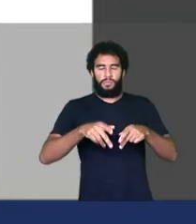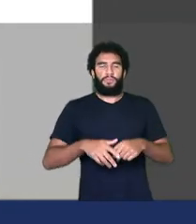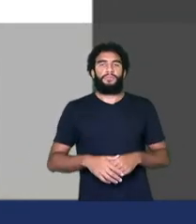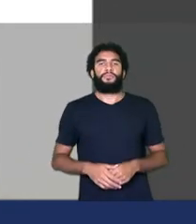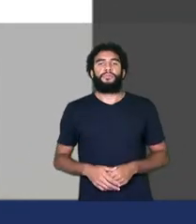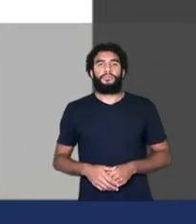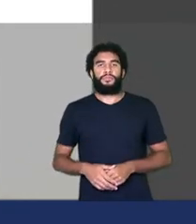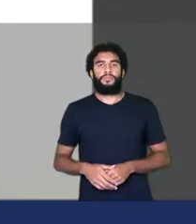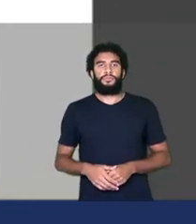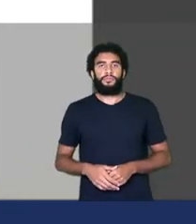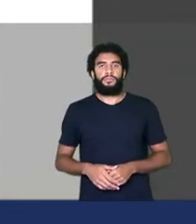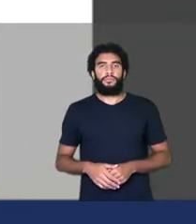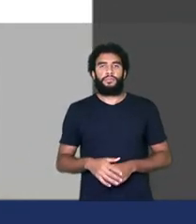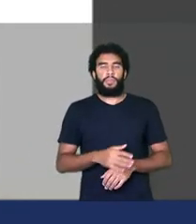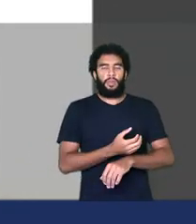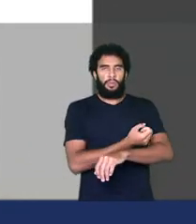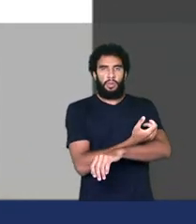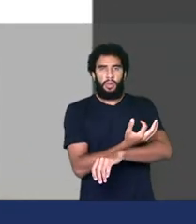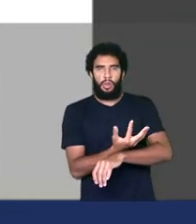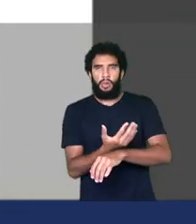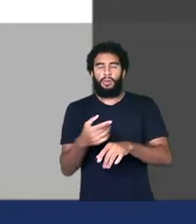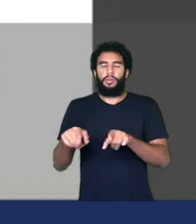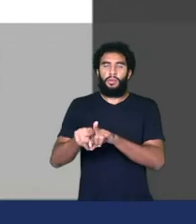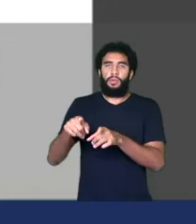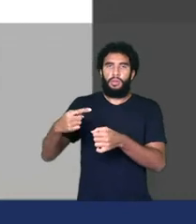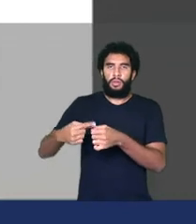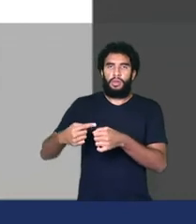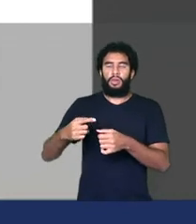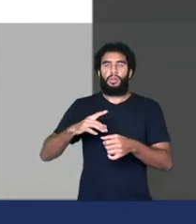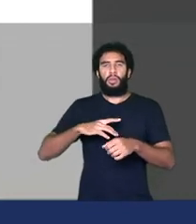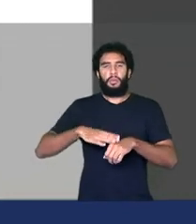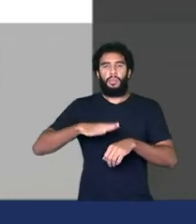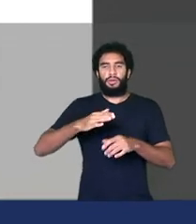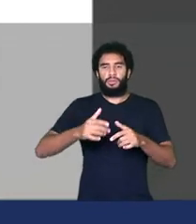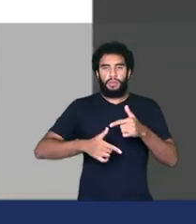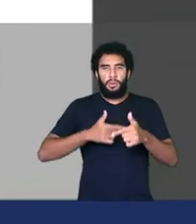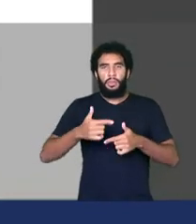DIGNIDADE PARA O NOSSO POVO, DO CAMPO E DA CIDADE COM EMPREGO, RENDA. ISSO QUE TANTO